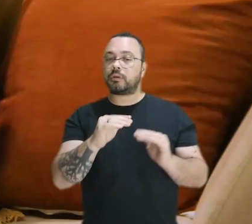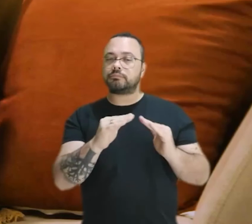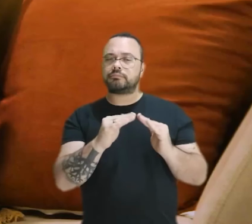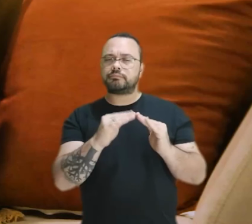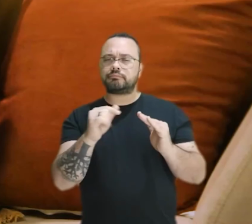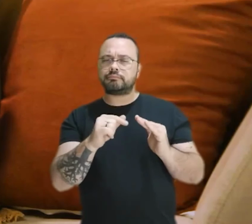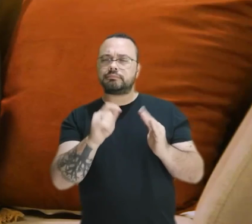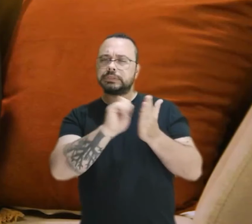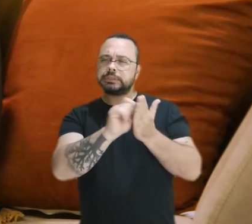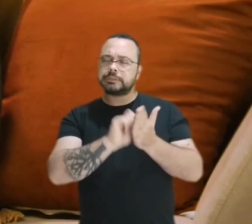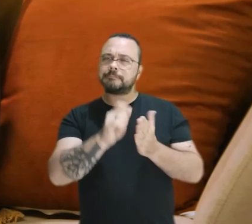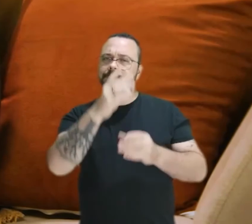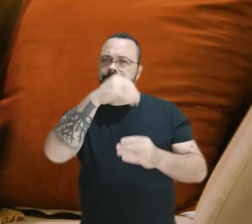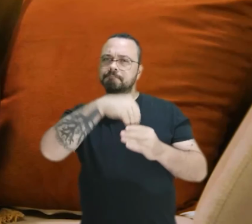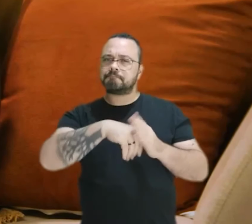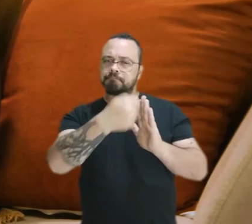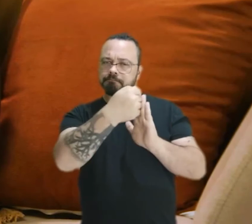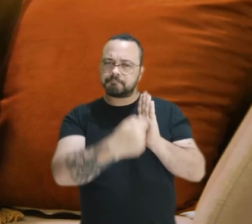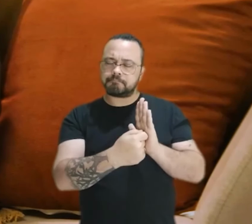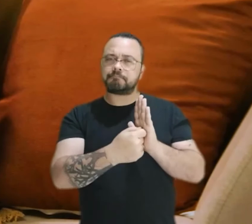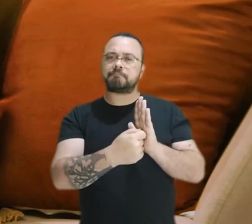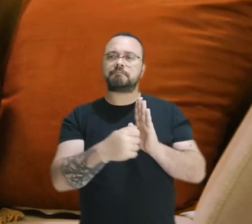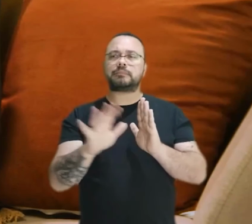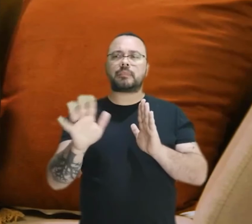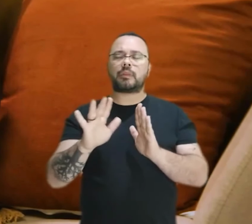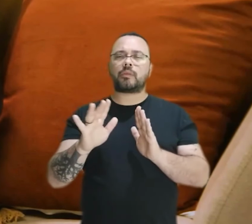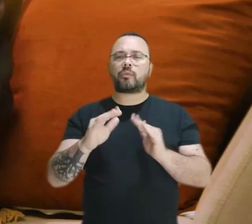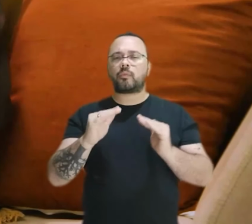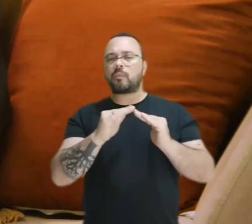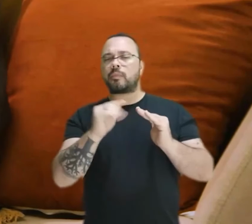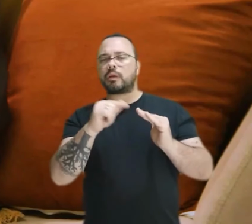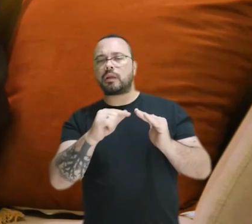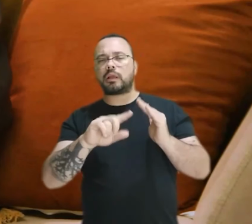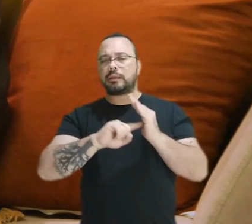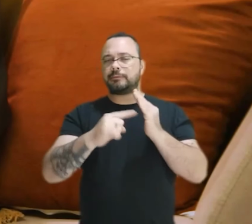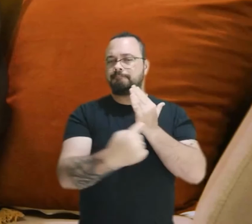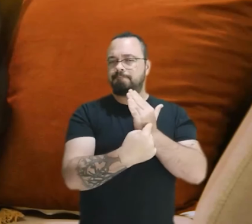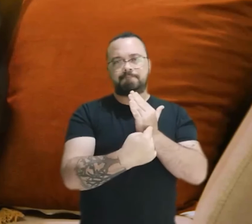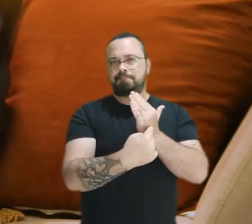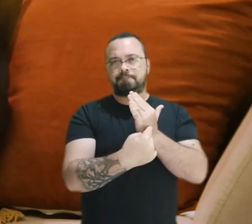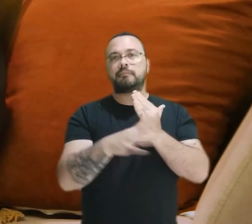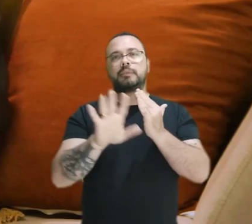que tá nesse livro, não... A princípio, não é uma casa metafórica, é uma casa real,